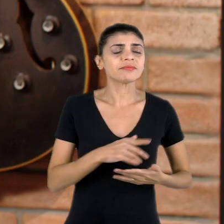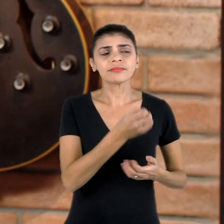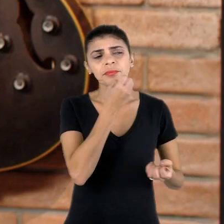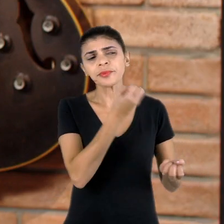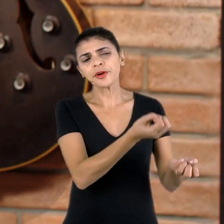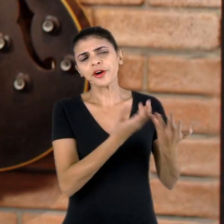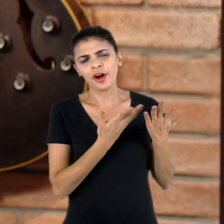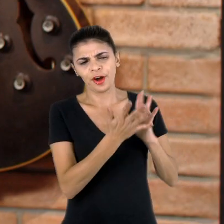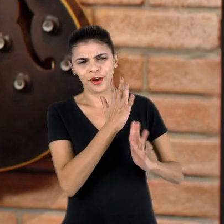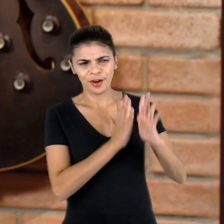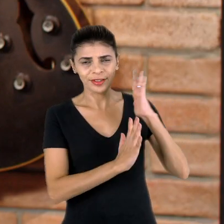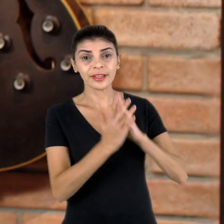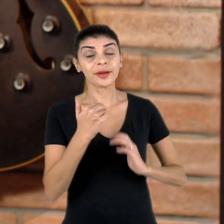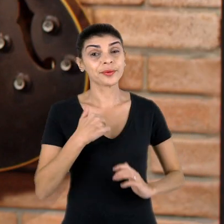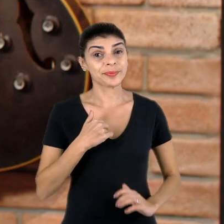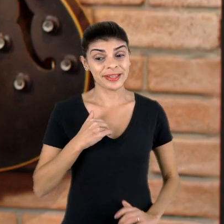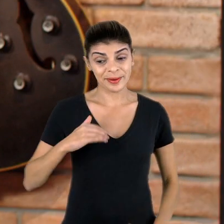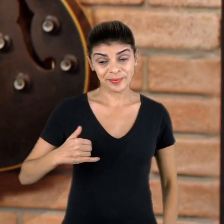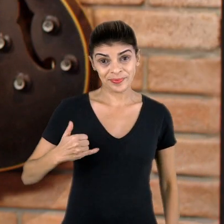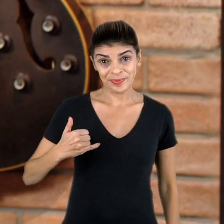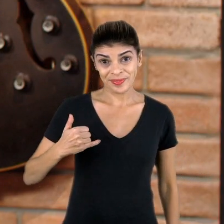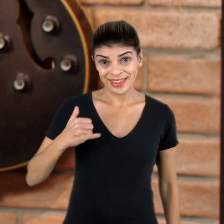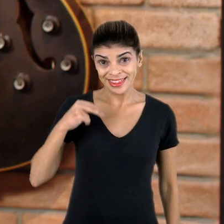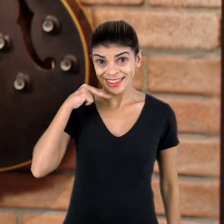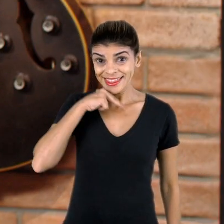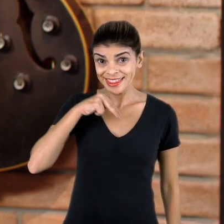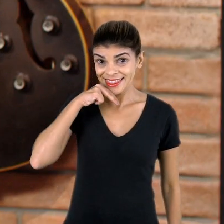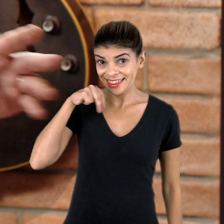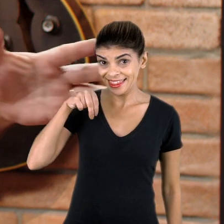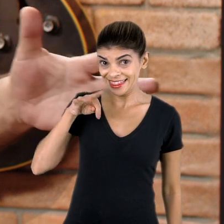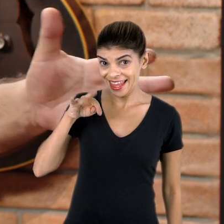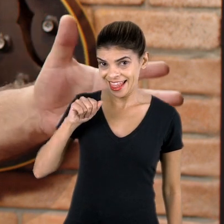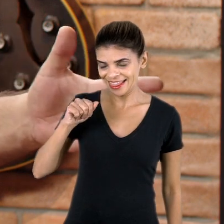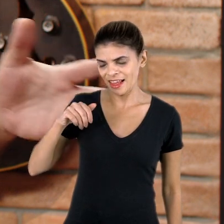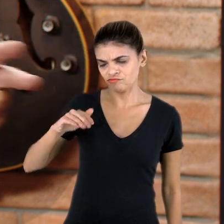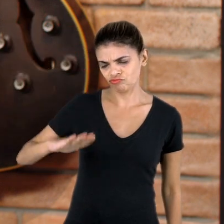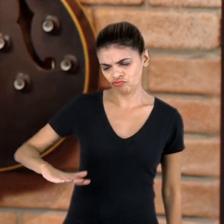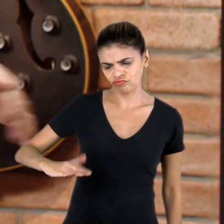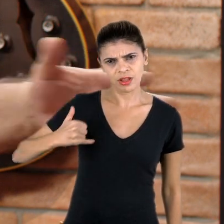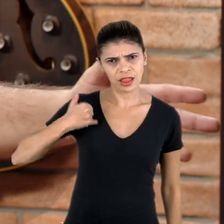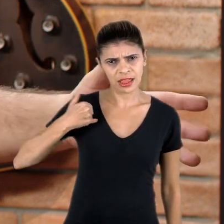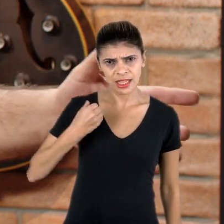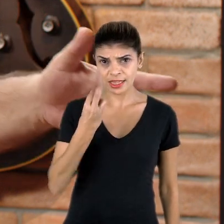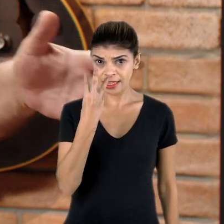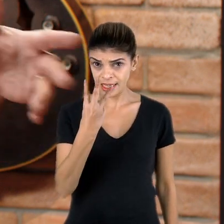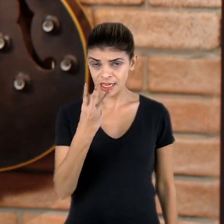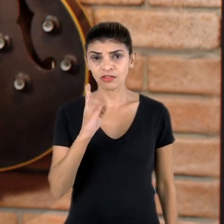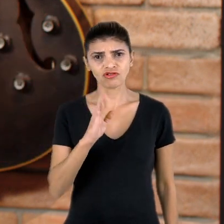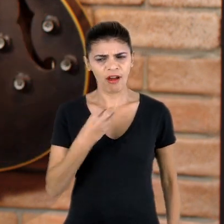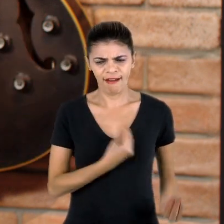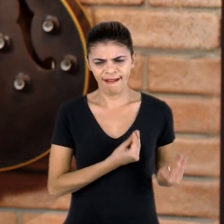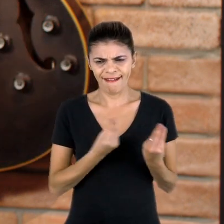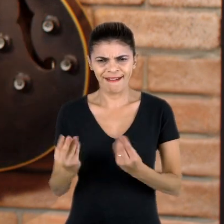Porque eu tenho uma netinha de três anos. E eu já dei um teclado pra ela. Um teclado grande assim!